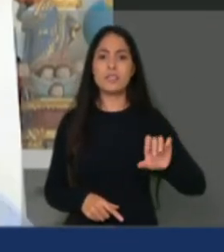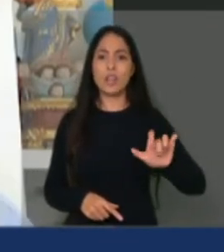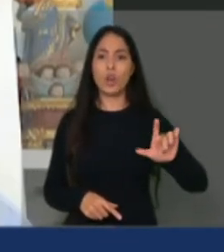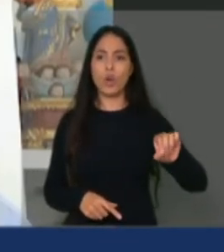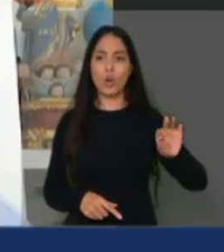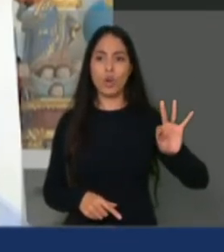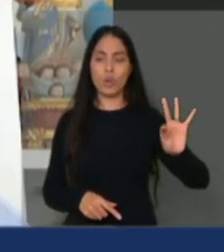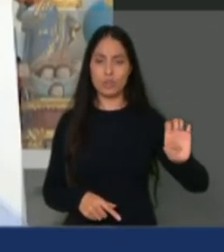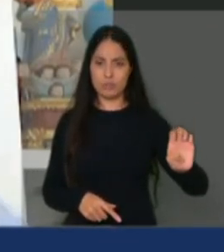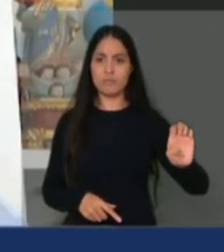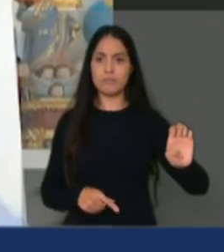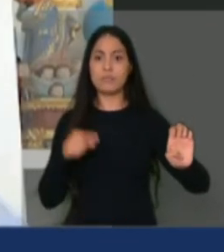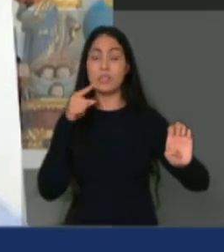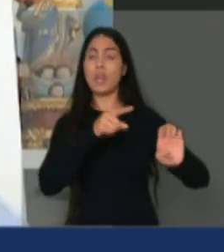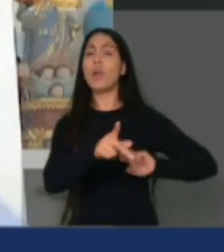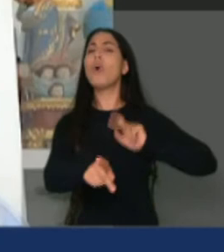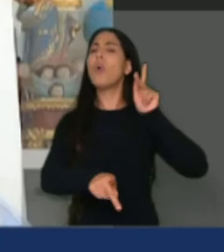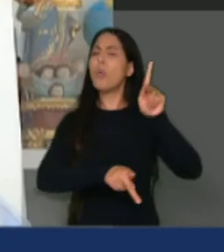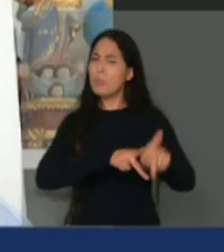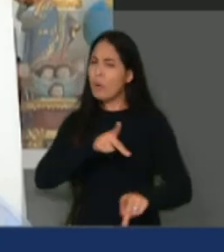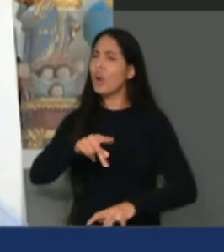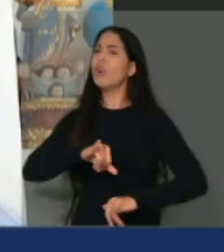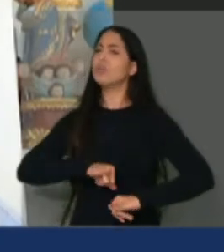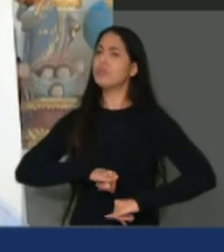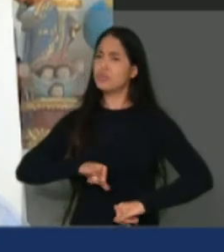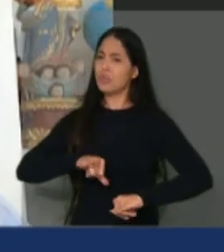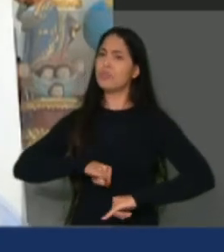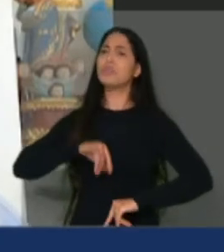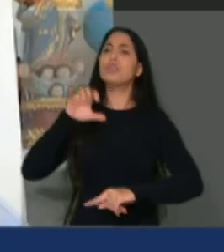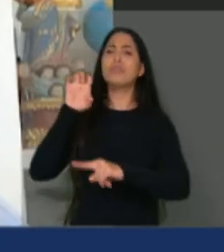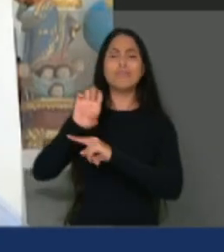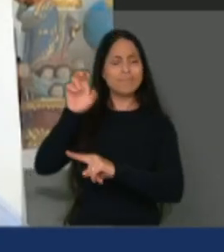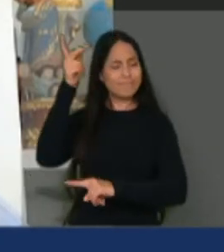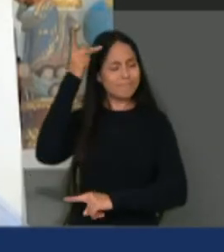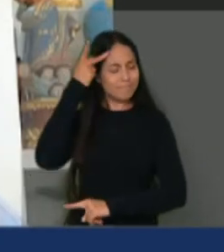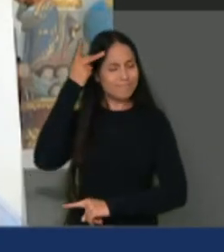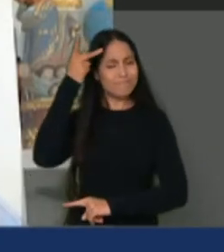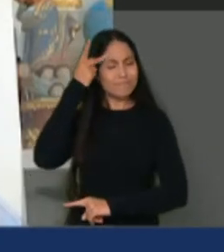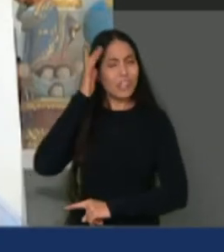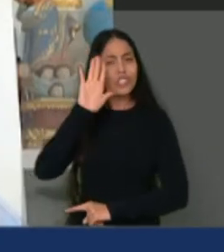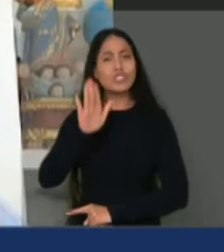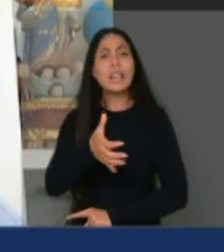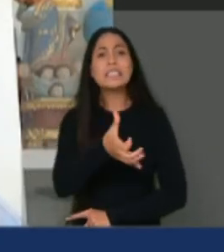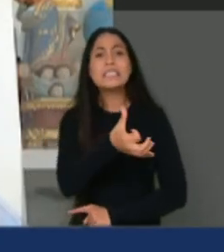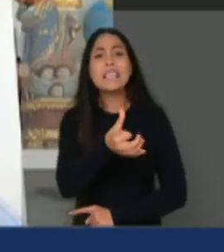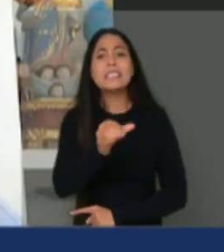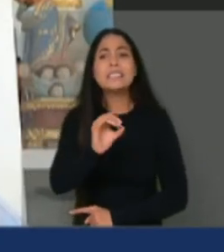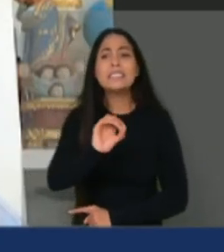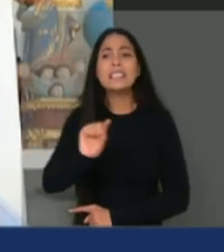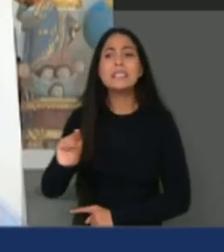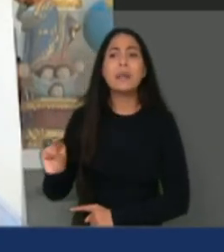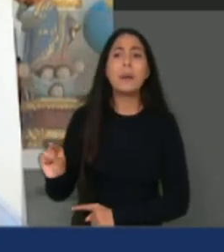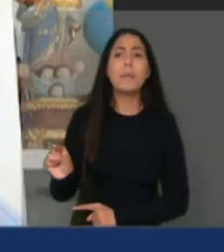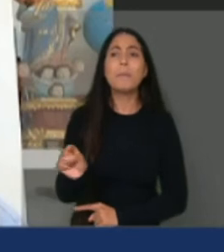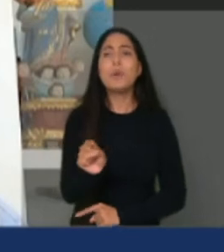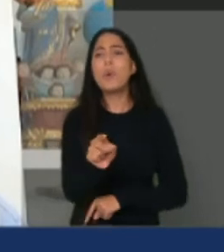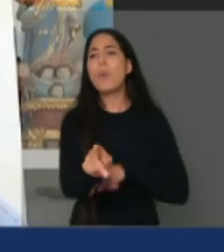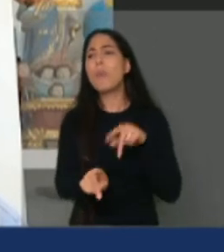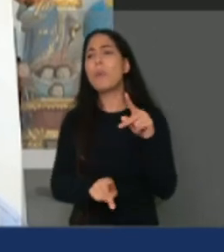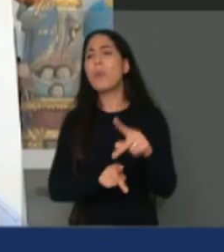CUIDA DO POVO SOFRIDO, DE SÃO MAIS DE 60 MIL PESSOAS HOJE, MORANDO EM CONSTITUIÇÕES DE RUA, NA